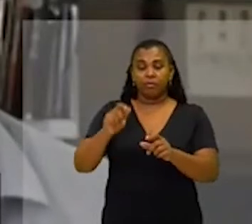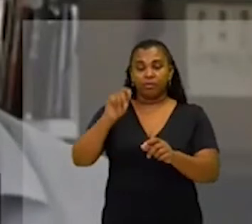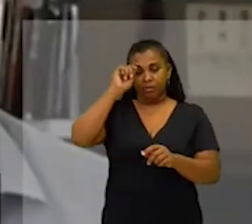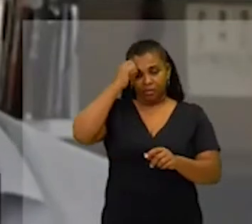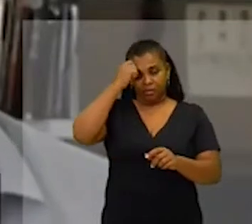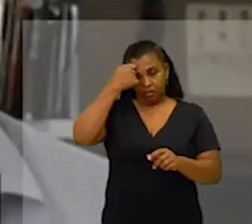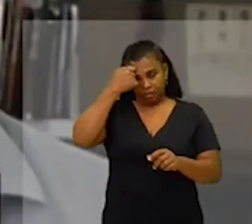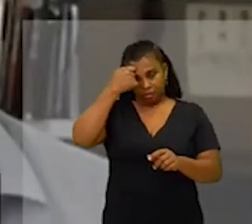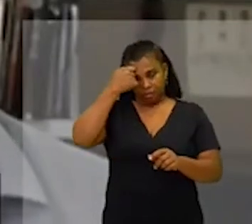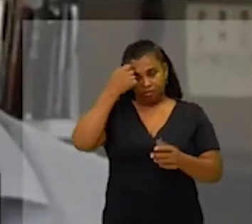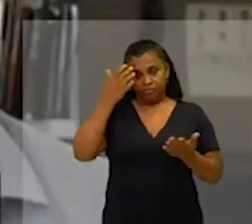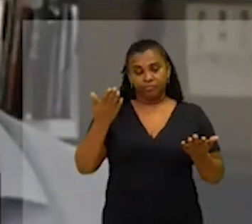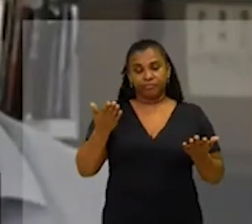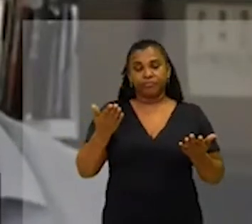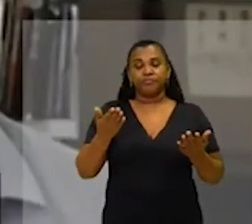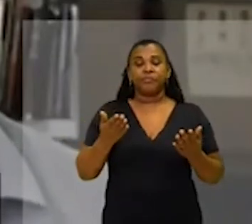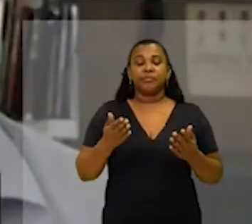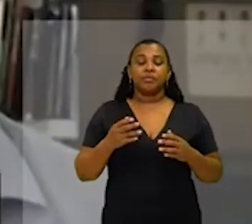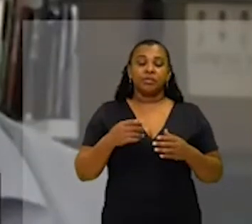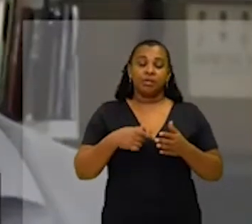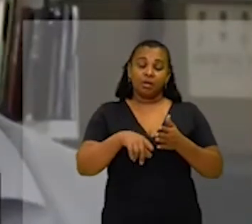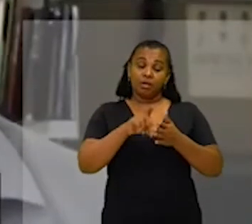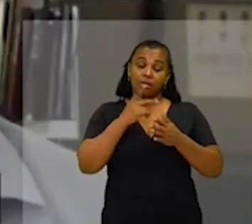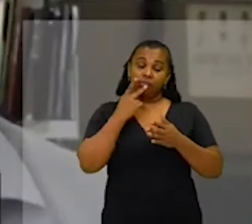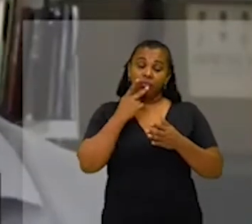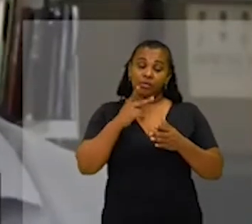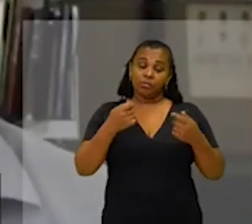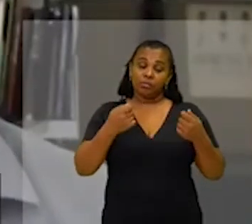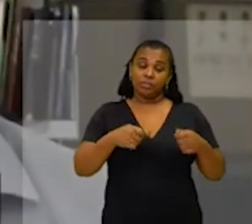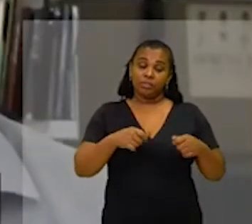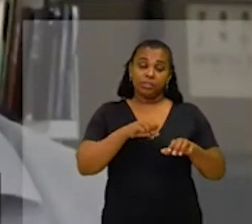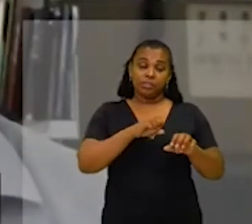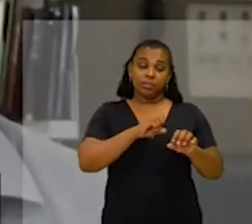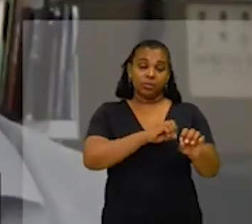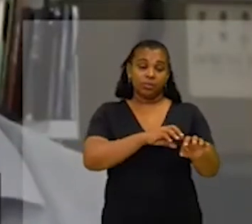juventude ali ele já falava da necessidade de uma educação para as relações étnico-raciais